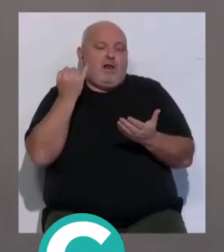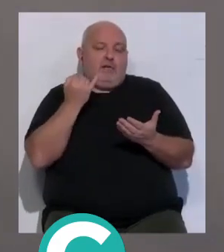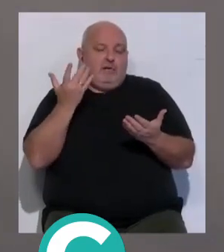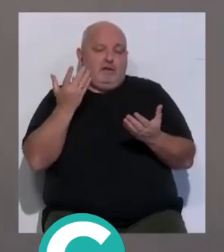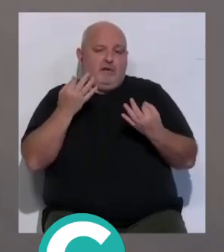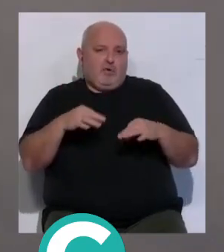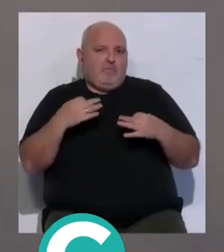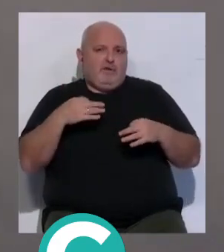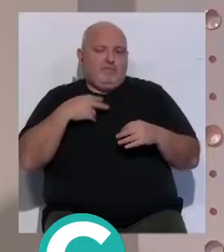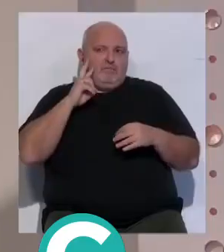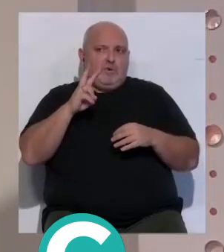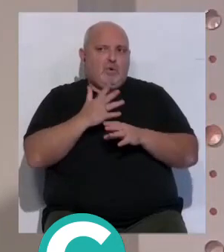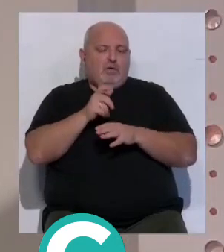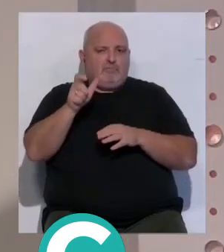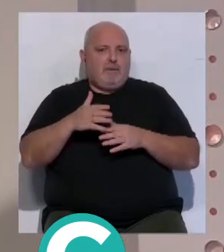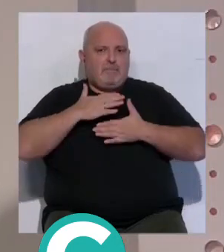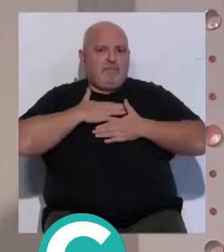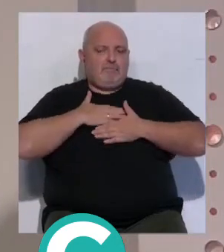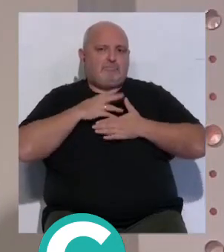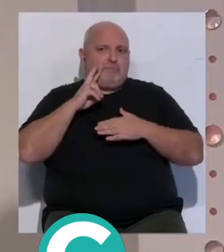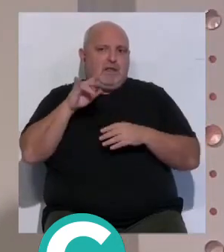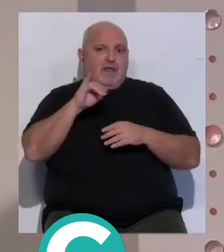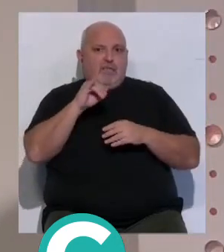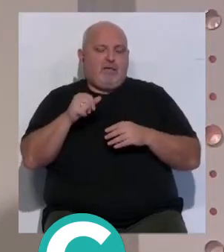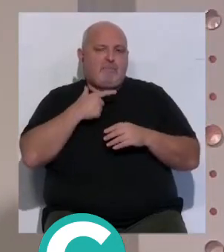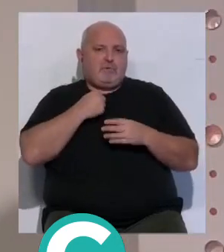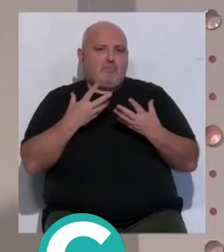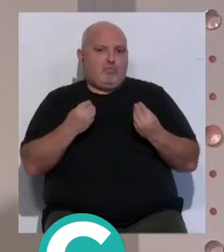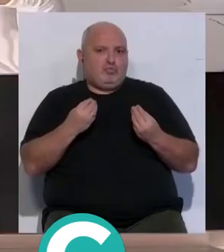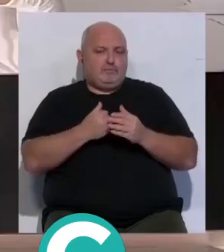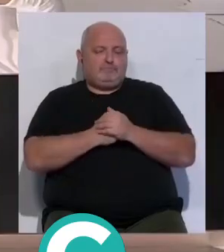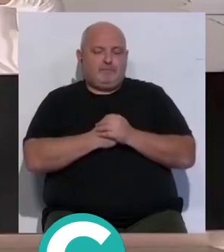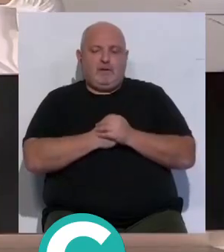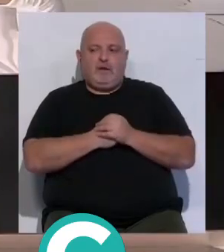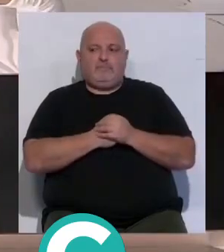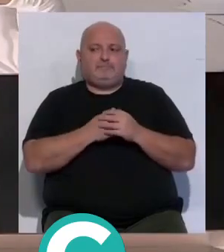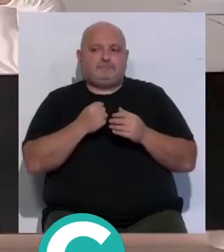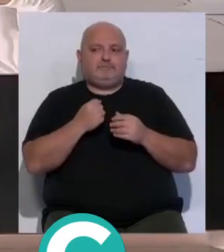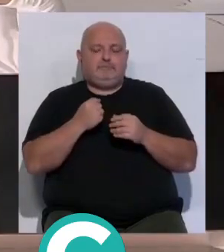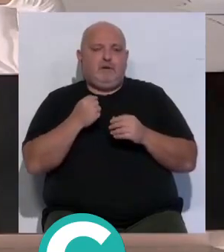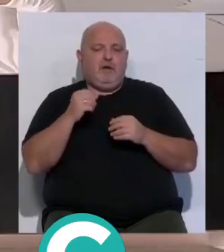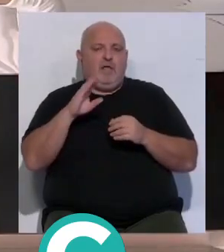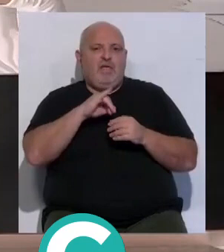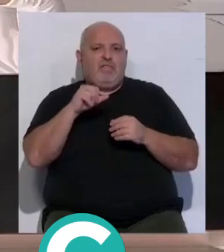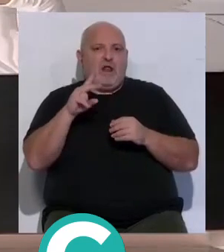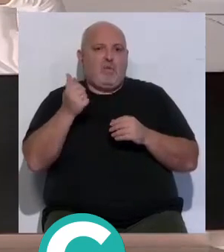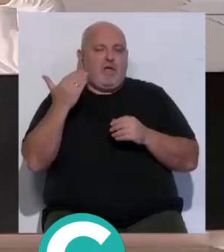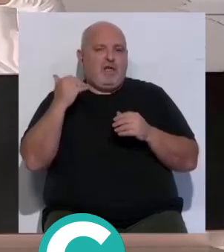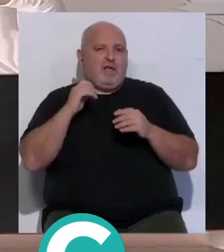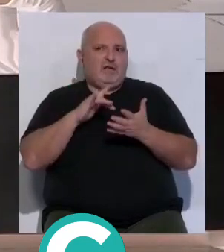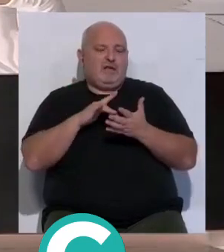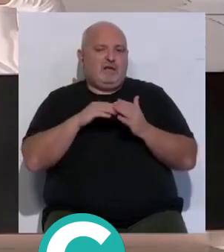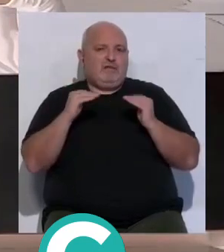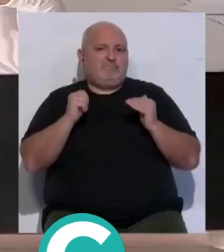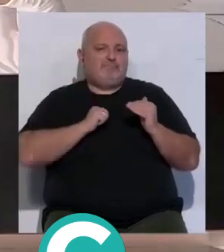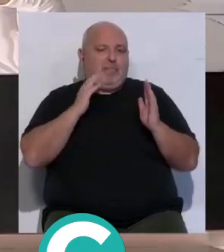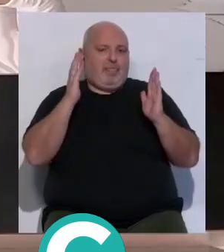realmente me a mí uno de los jugadores que más me gusta que con José basaldúa esta temporada tienen